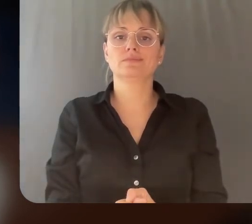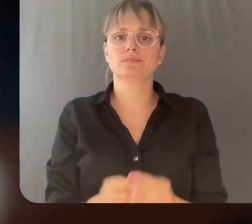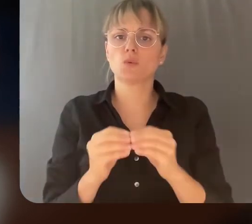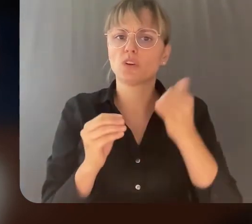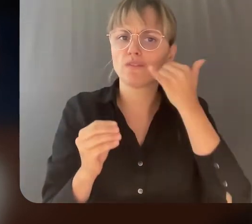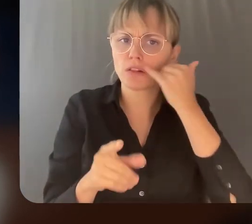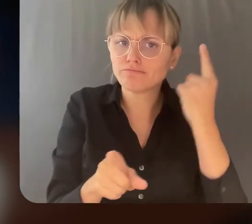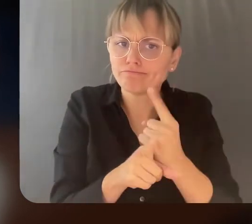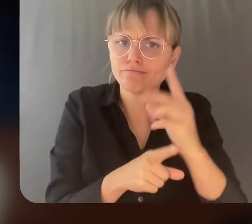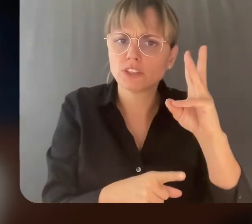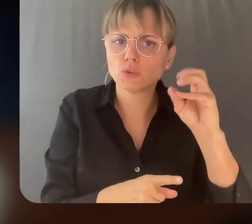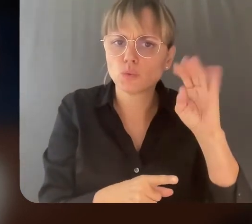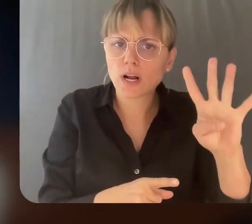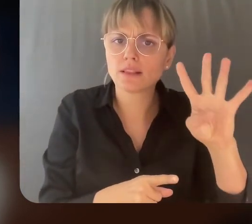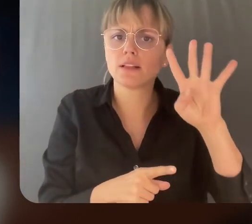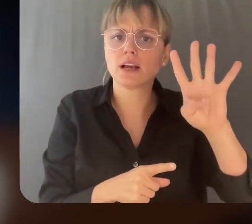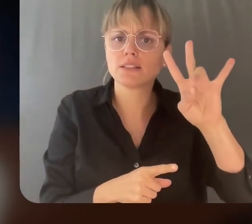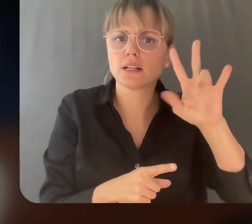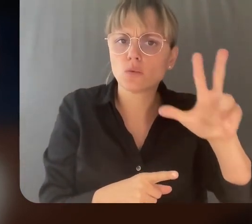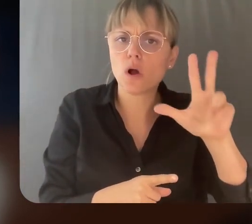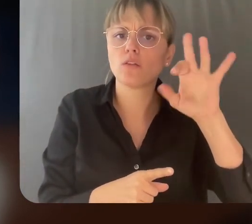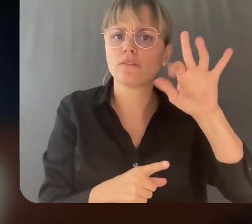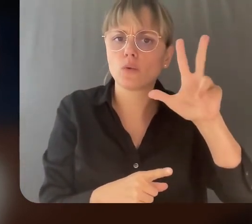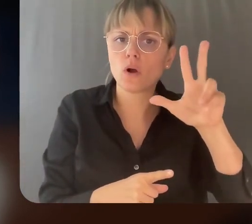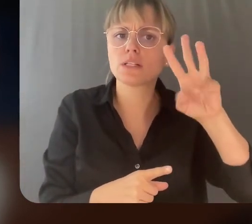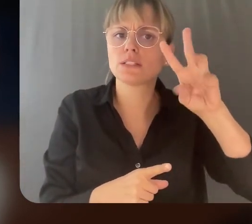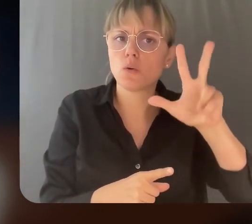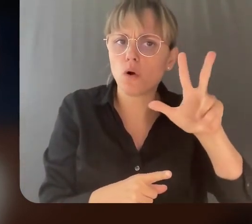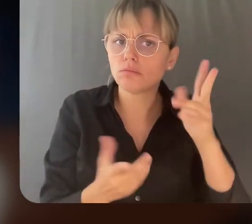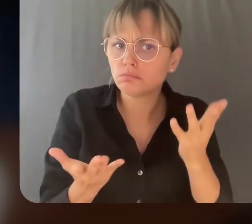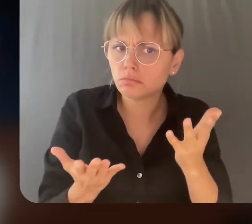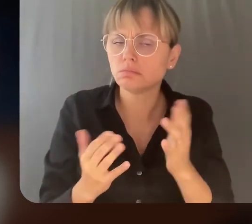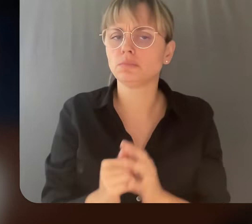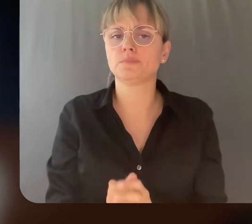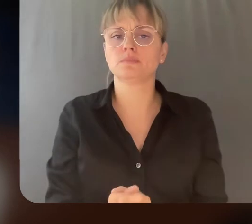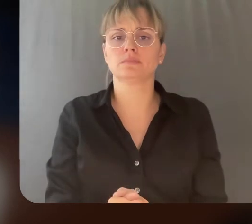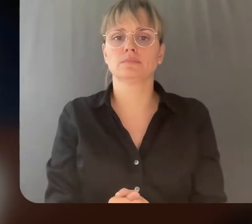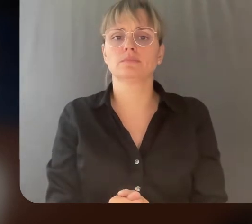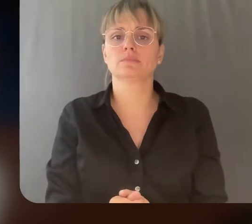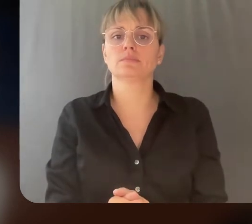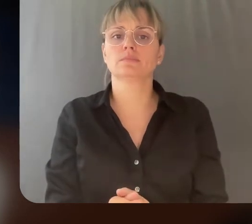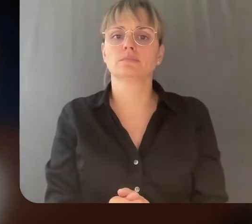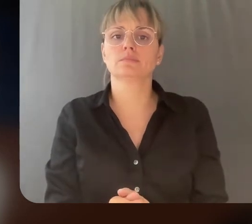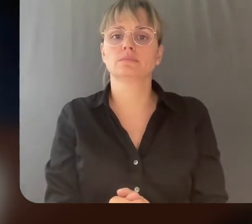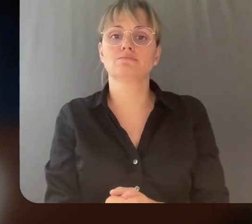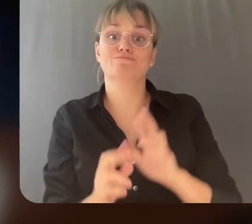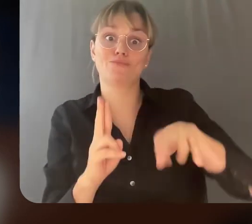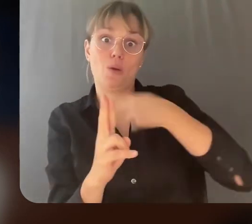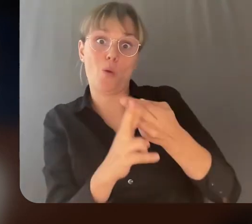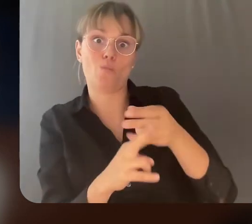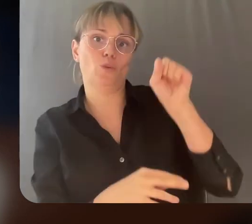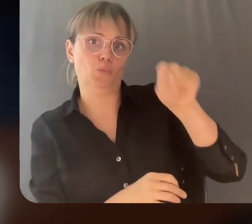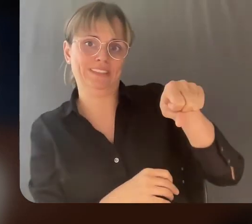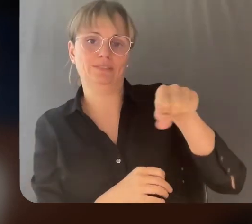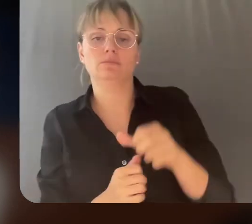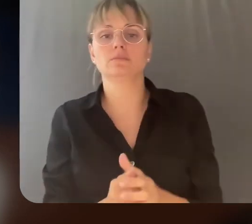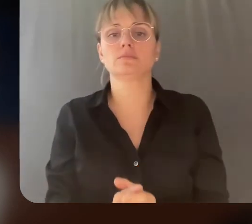Est-ce que ton numéro de téléphone est le 604 473 9363 ? Tu réponds : « Oui. »